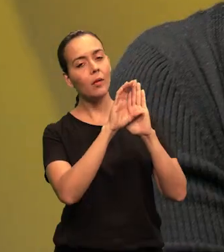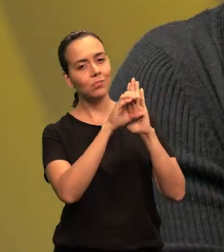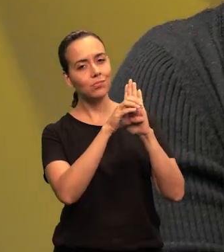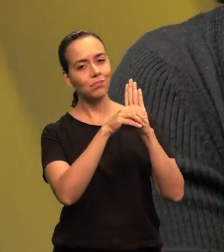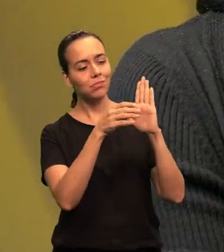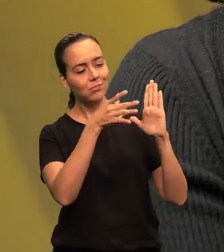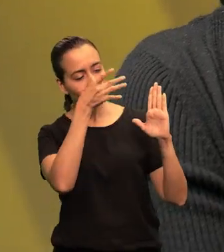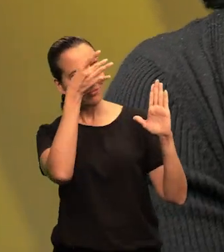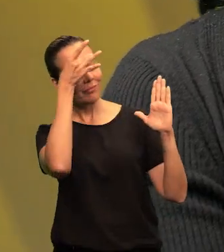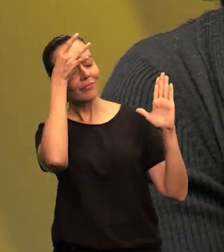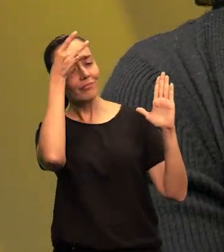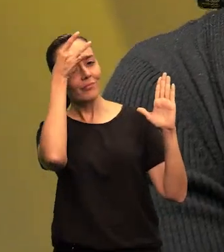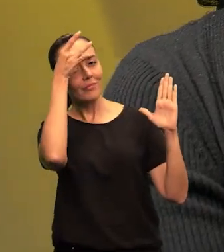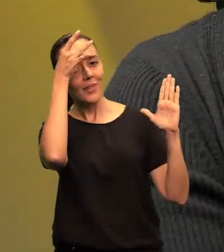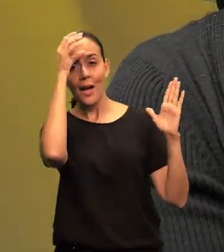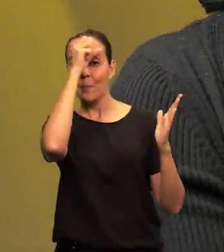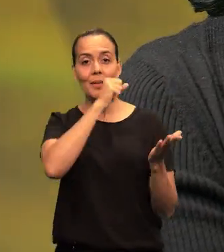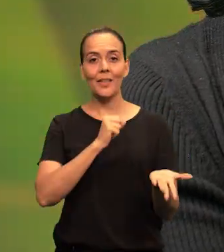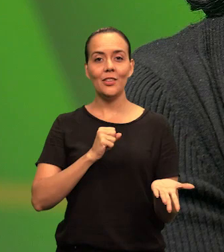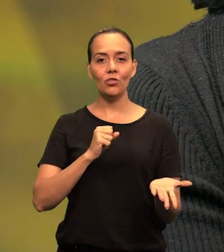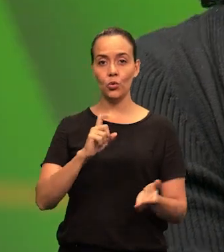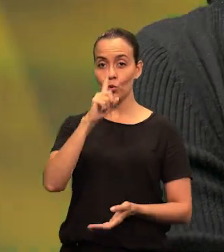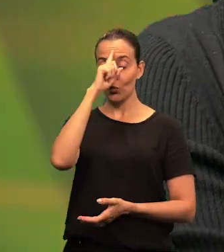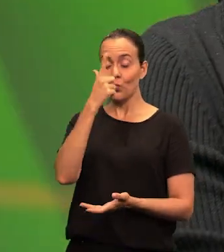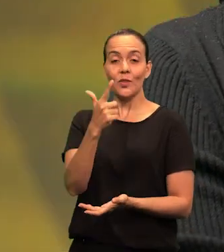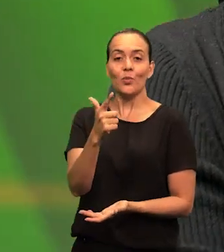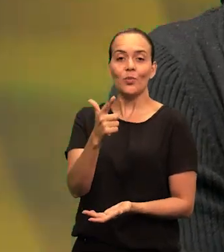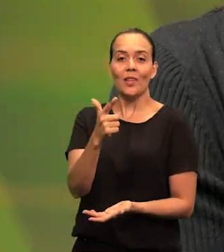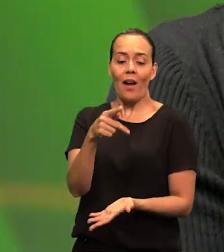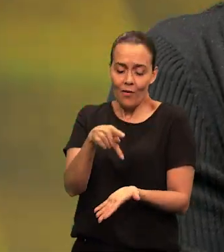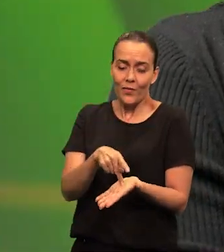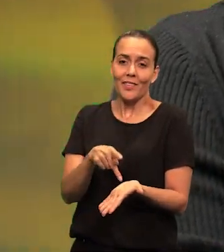Não há dúvida sobre isso, né? É fato. Só que os conceitos,